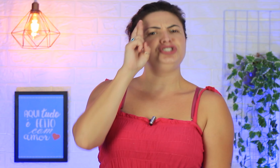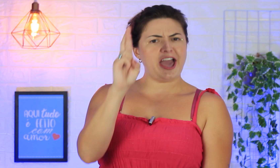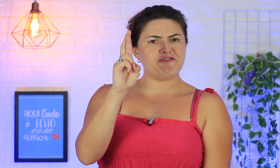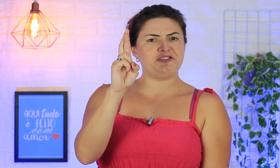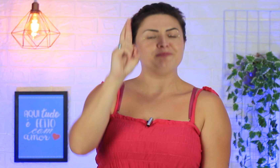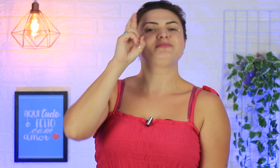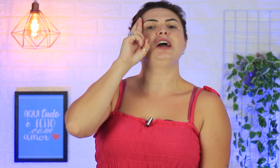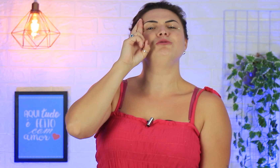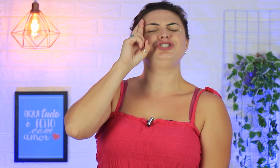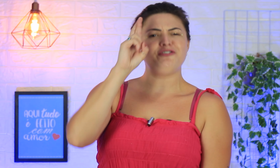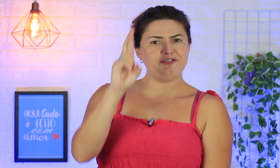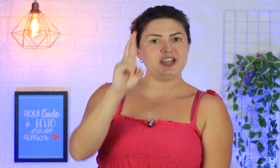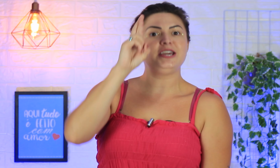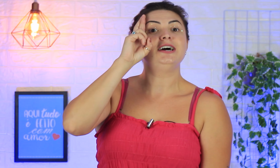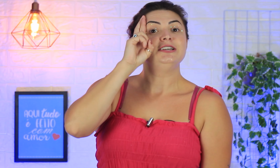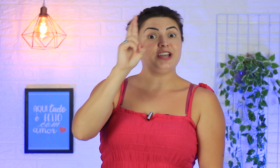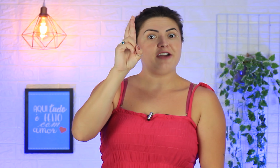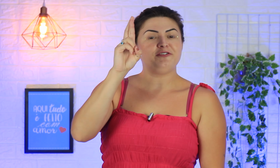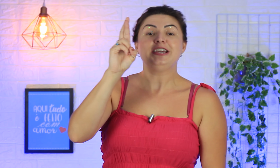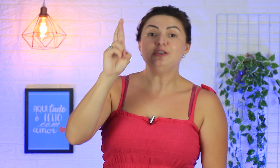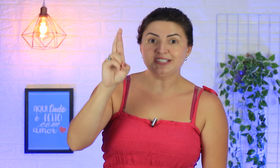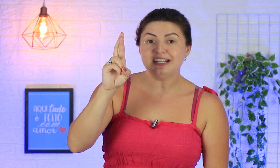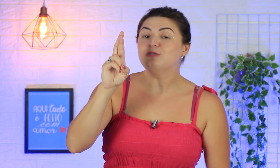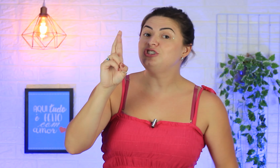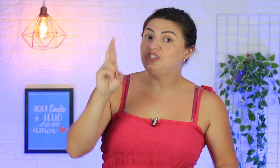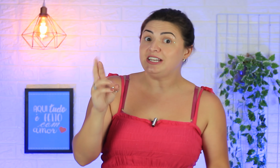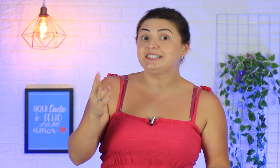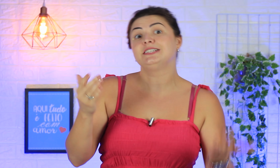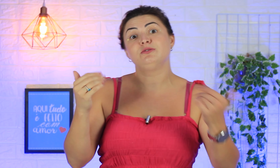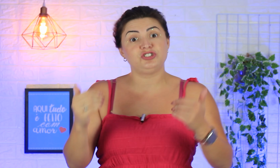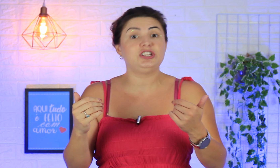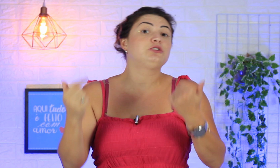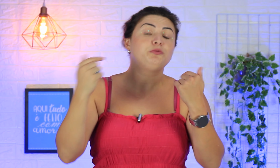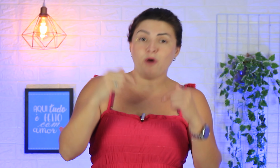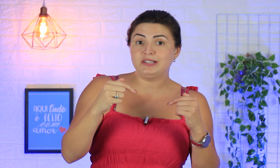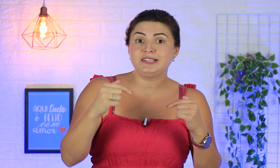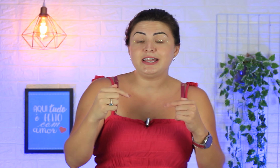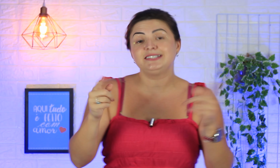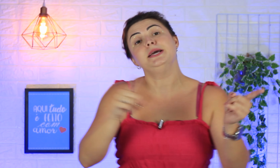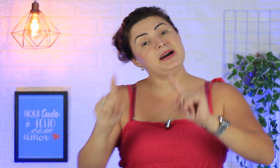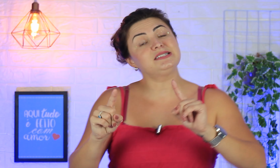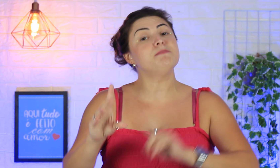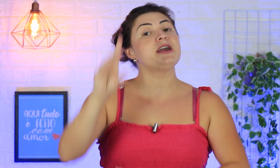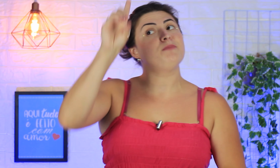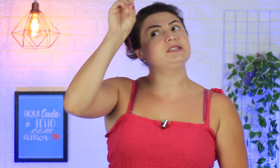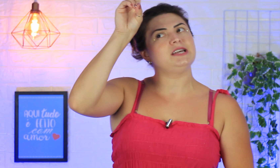chefe então chefia chefe e o sinal de direção de diretor pode ser esse mas também pode ser